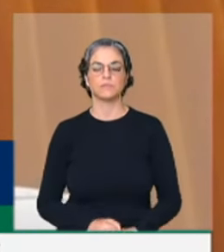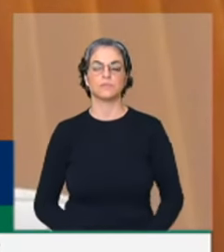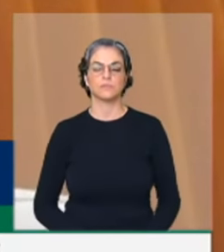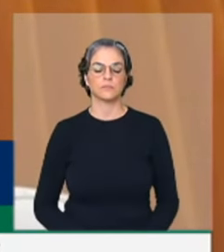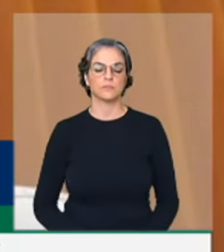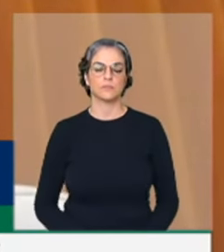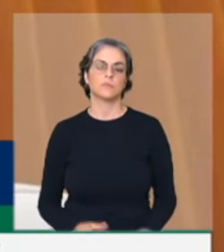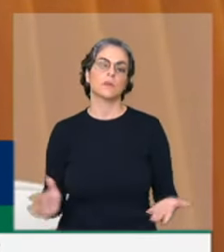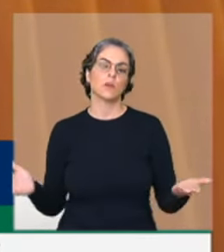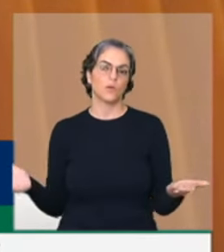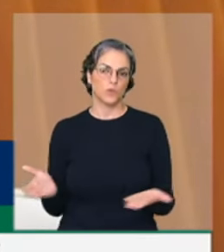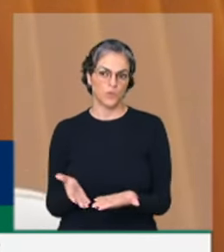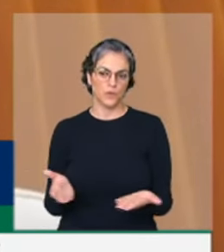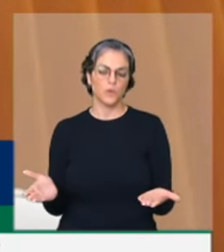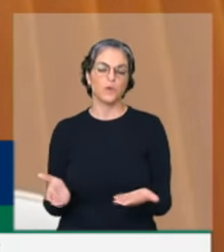QUERO DENUNCIAR.... DURAMENTE NESTA TRIBUNA COMO FEZ O